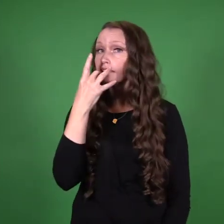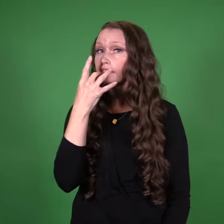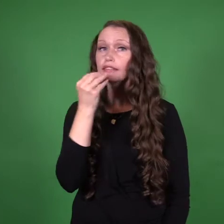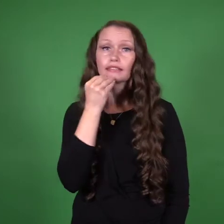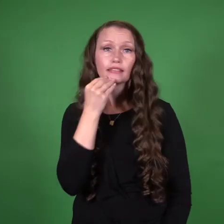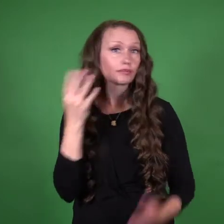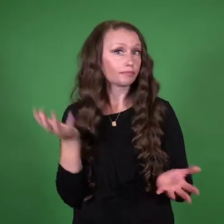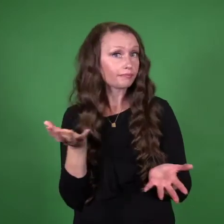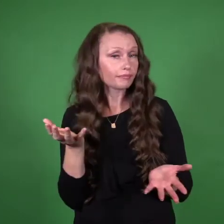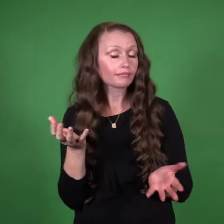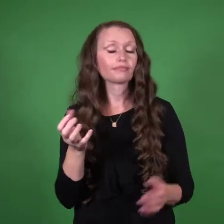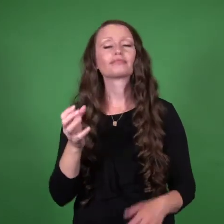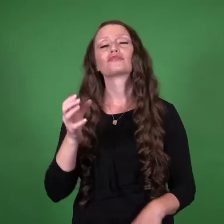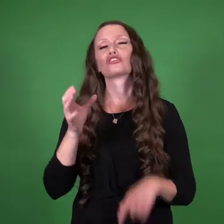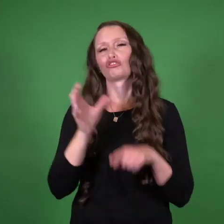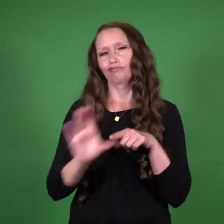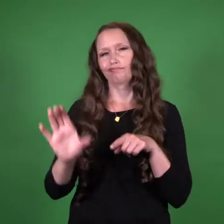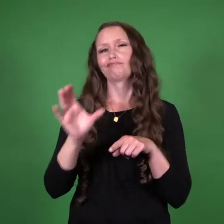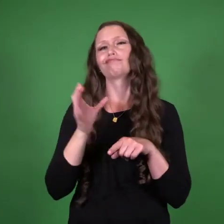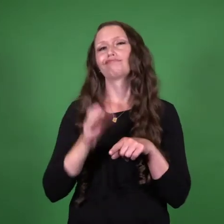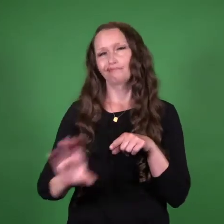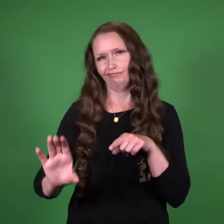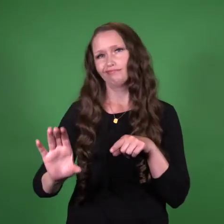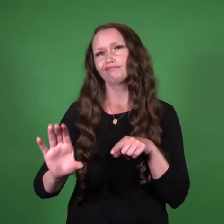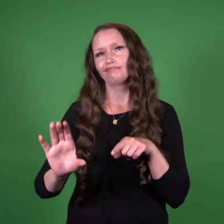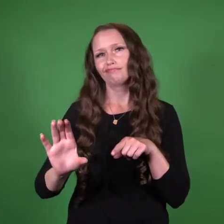Snack eaten: Chips